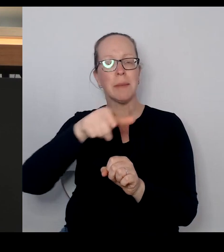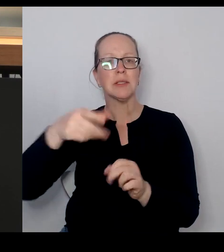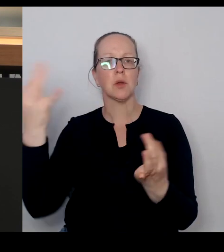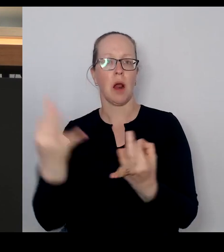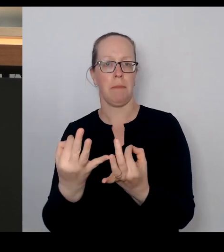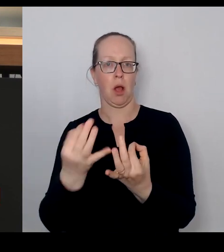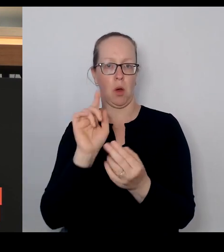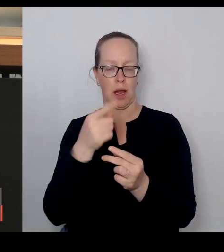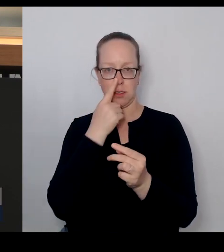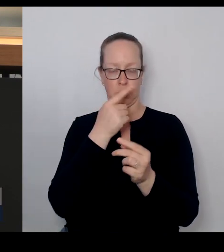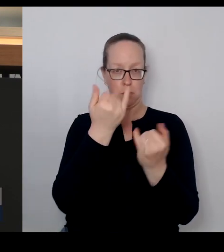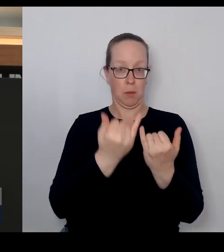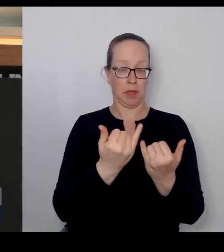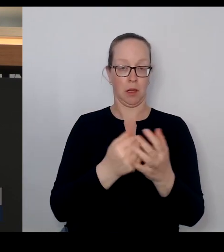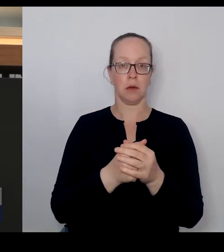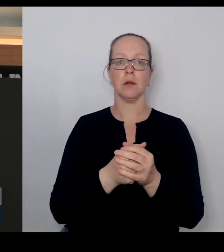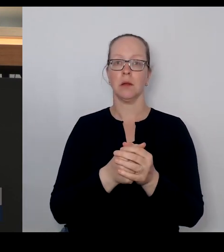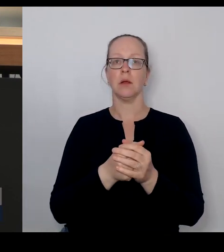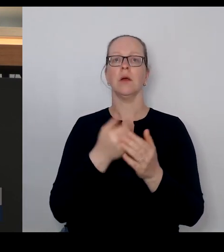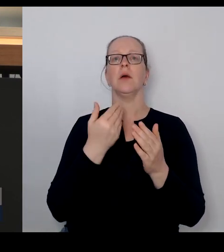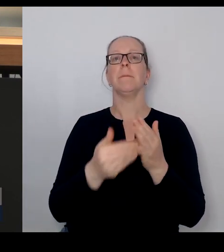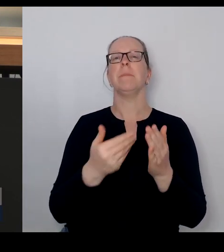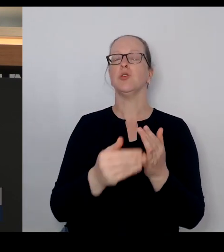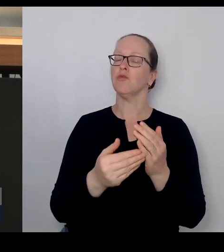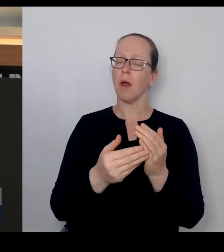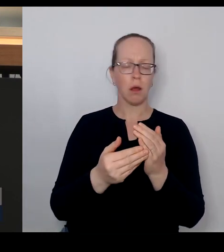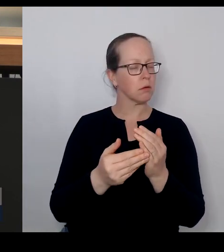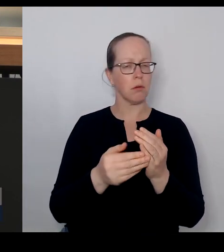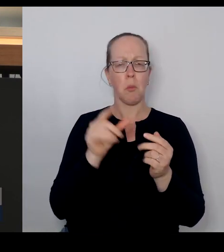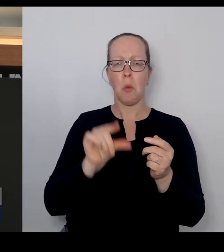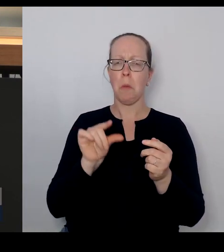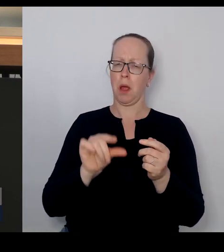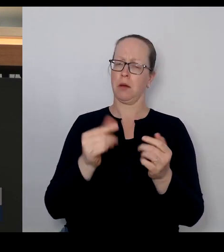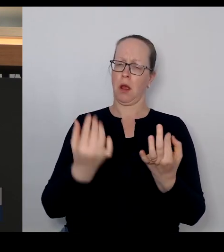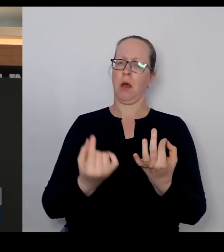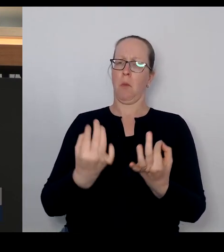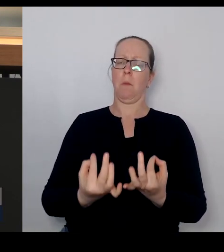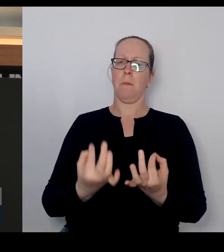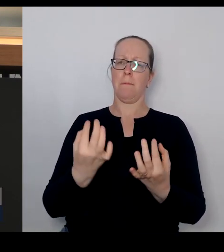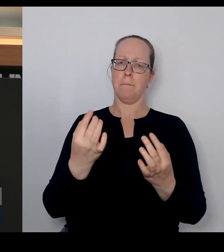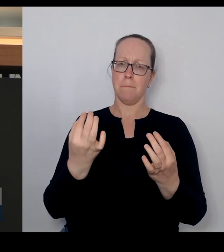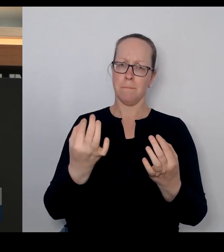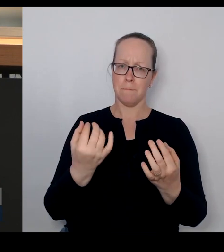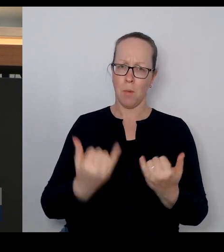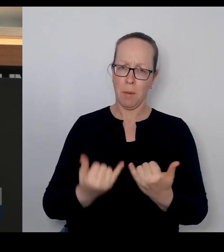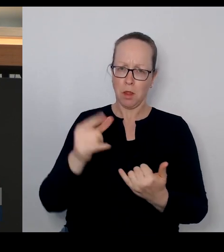keine, keine, keine dreckigen Schulen, so wie Sie es hier beschreiben. Sie möchten, dass